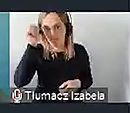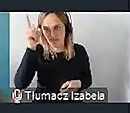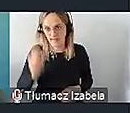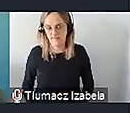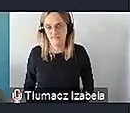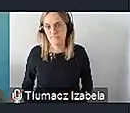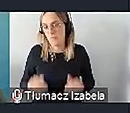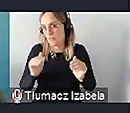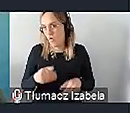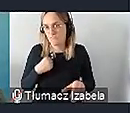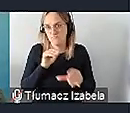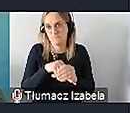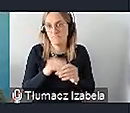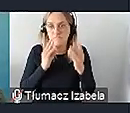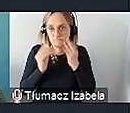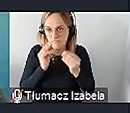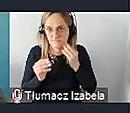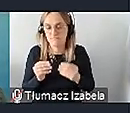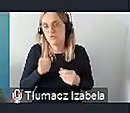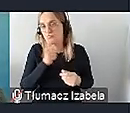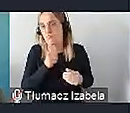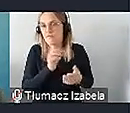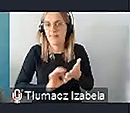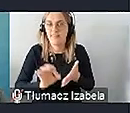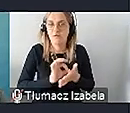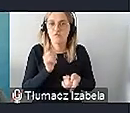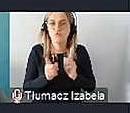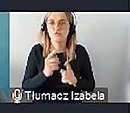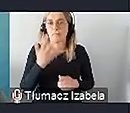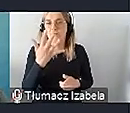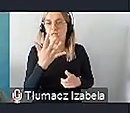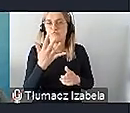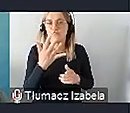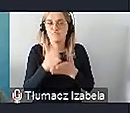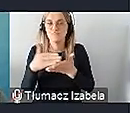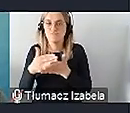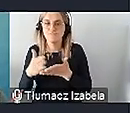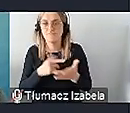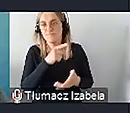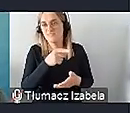Można wziąć udział w takiej zabawie i narysować szybko pięć elementów, o które poprosi nas ta strona,